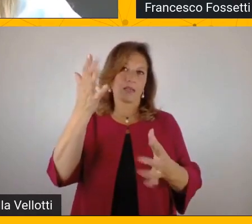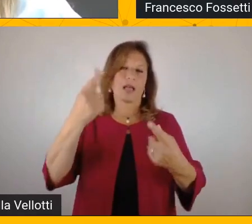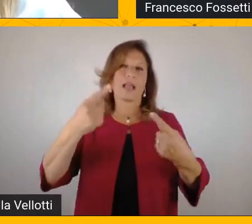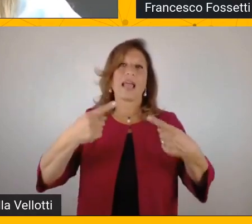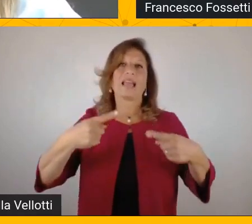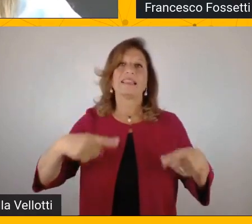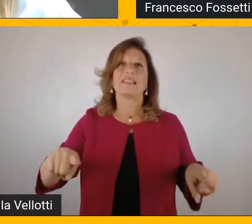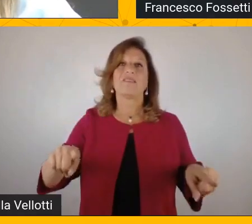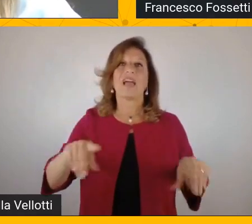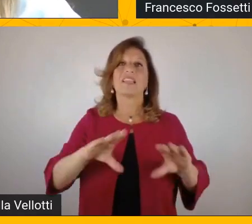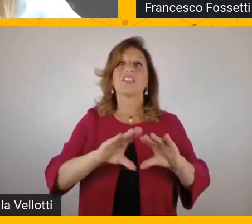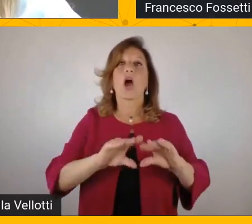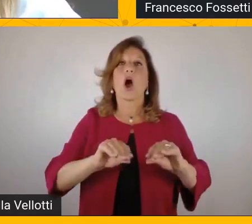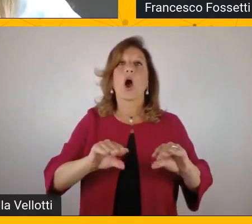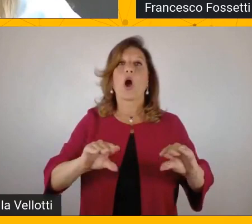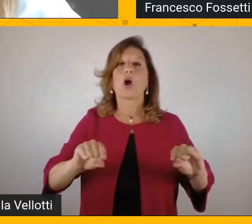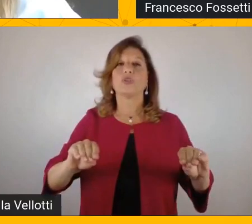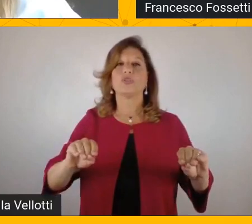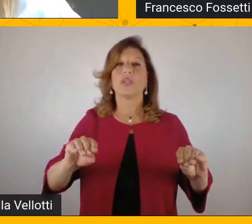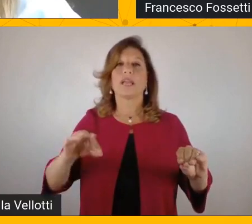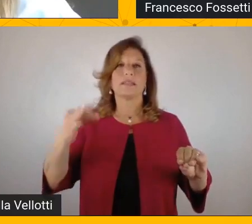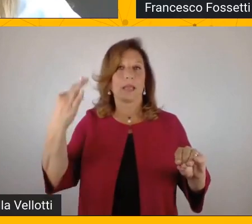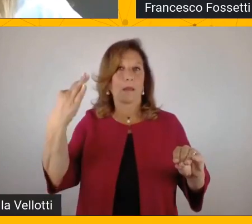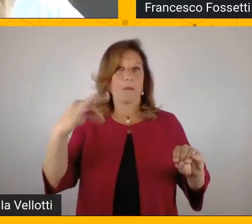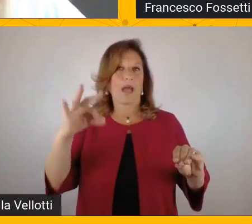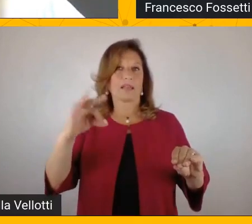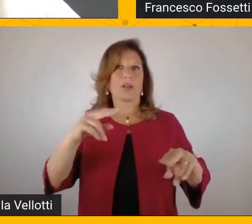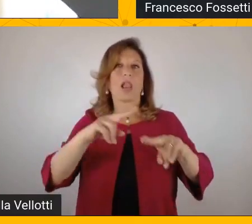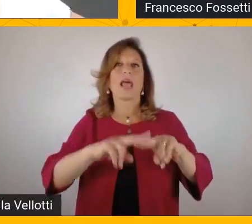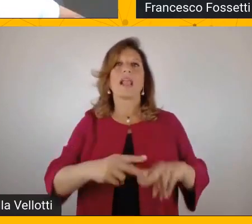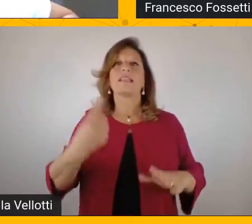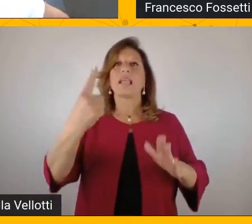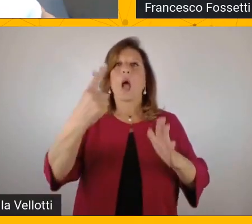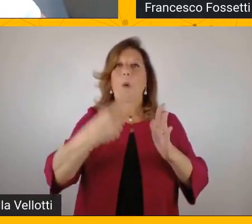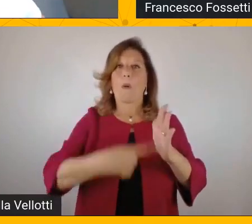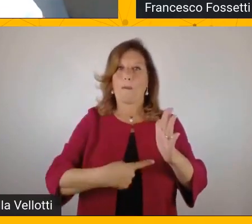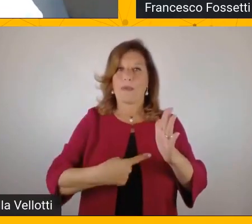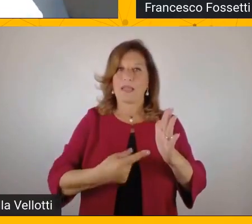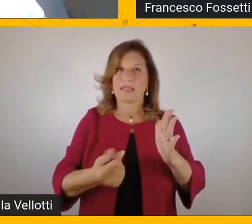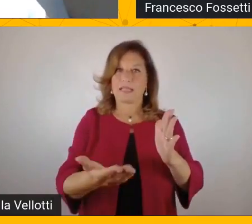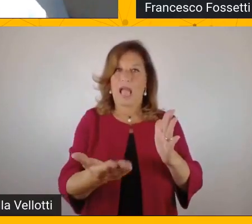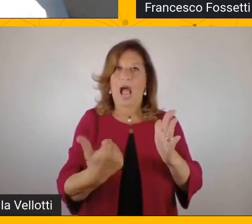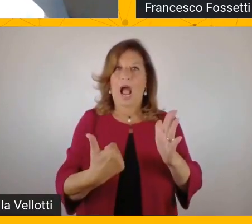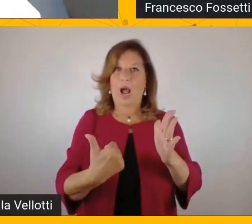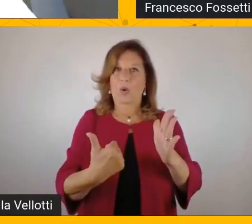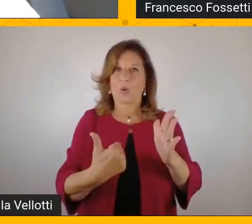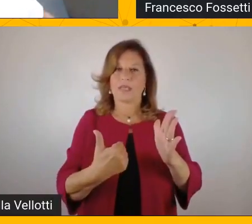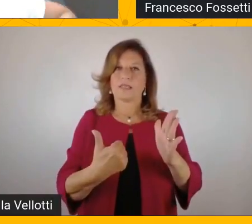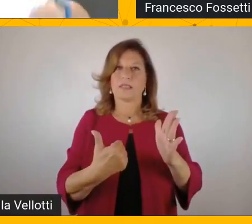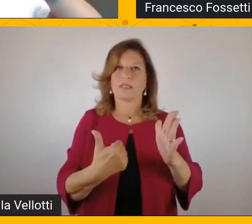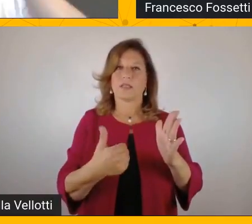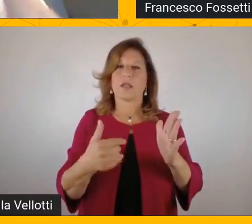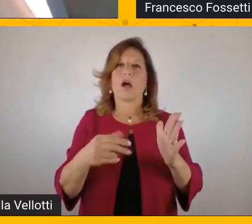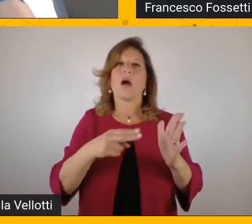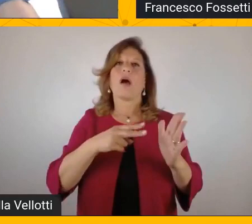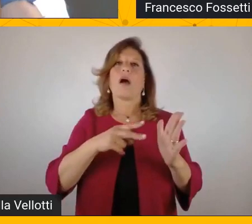diversa magari appunto sono oggetti particolari restano per un mese uno fa un acquisto,